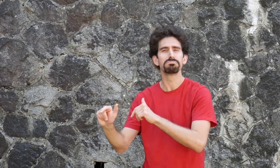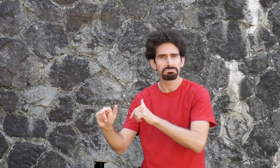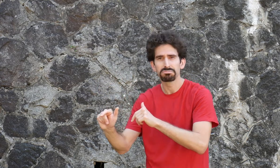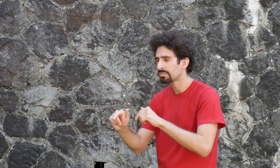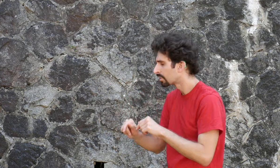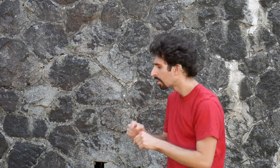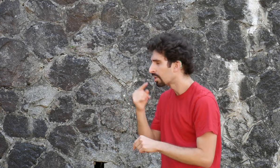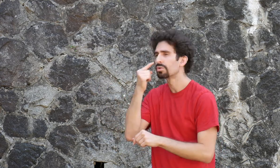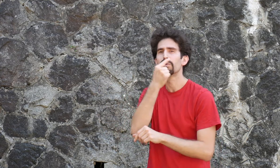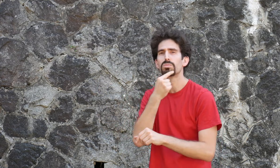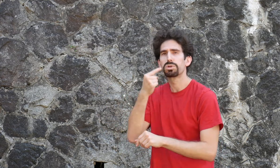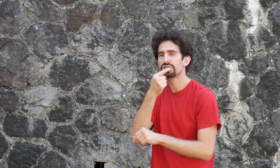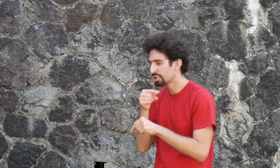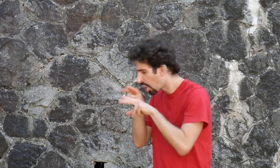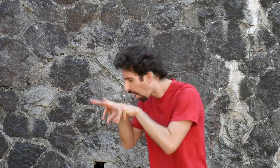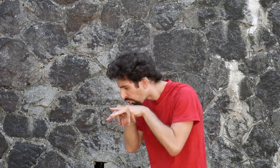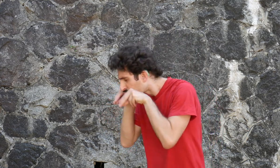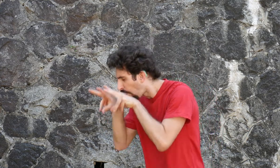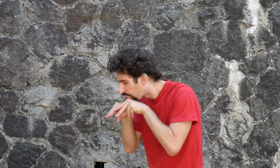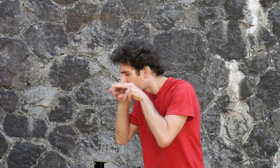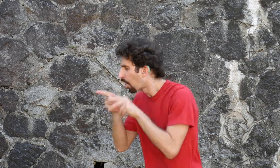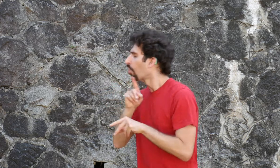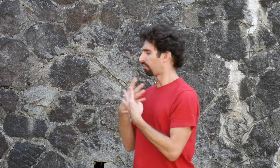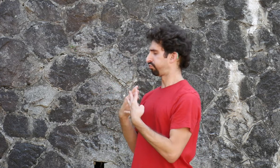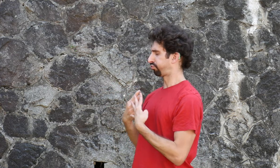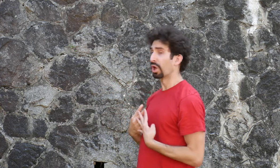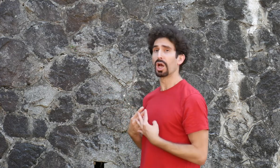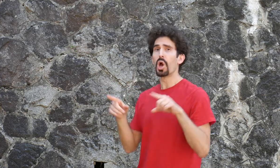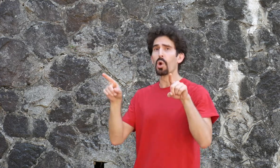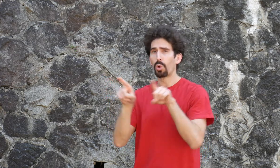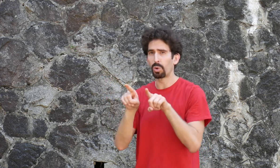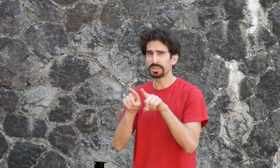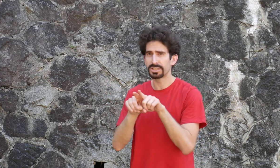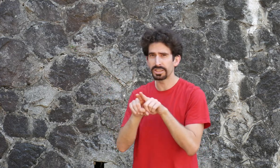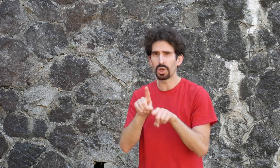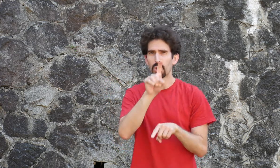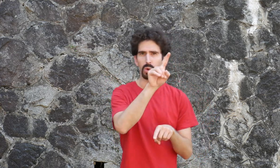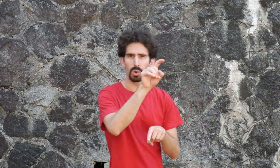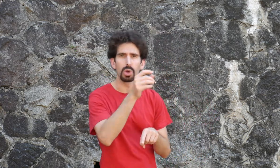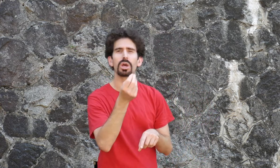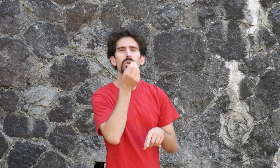en plus de la bouche qui filtre, l'anus peut aussi filtrer l'eau